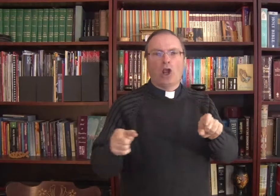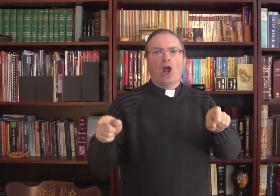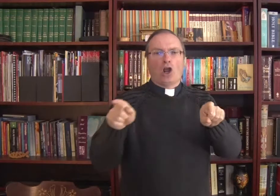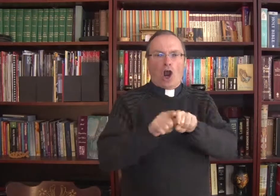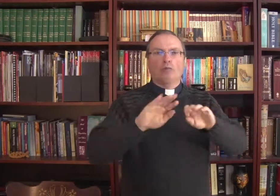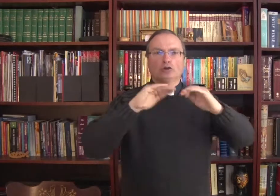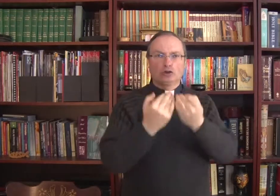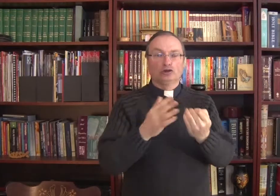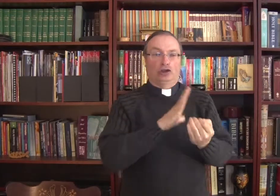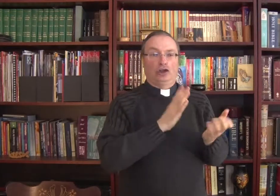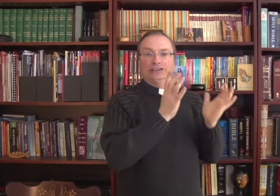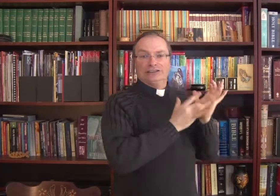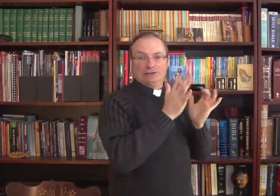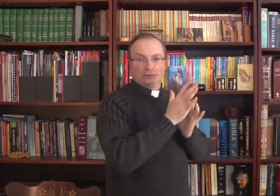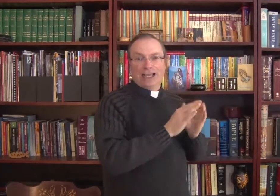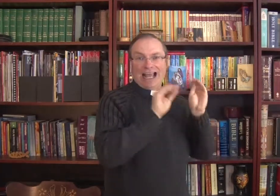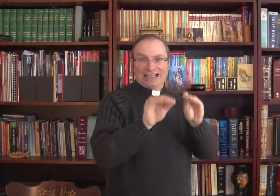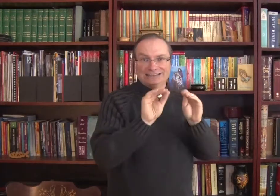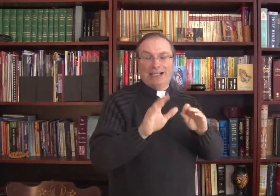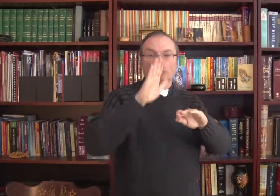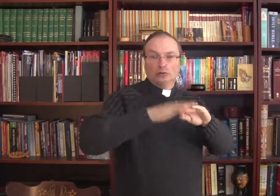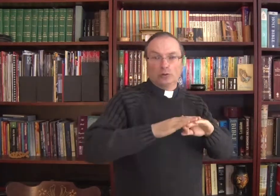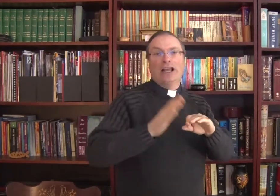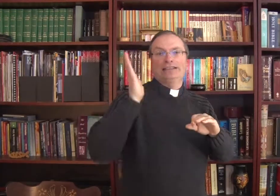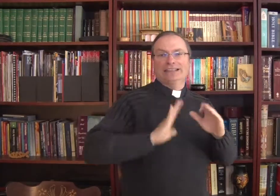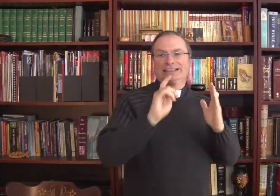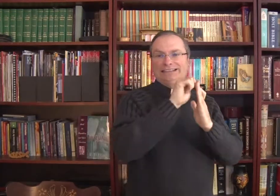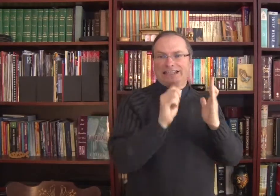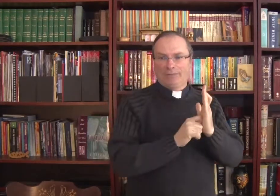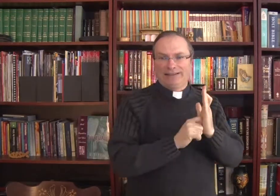comme tout ce que Jésus enseigne sur l’Ancien Testament